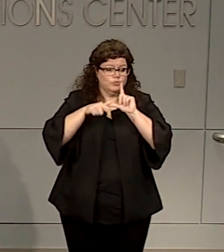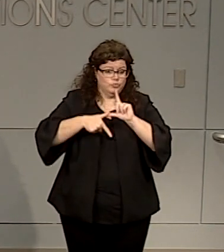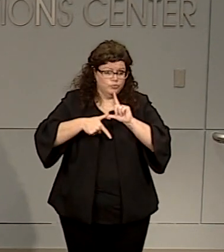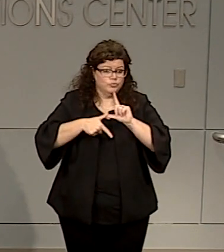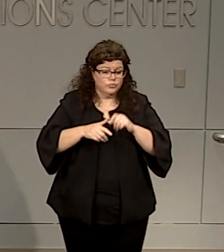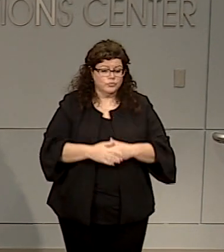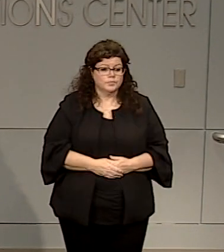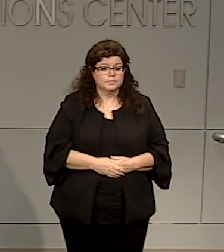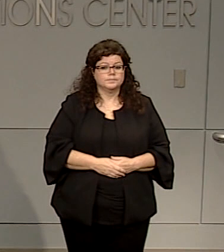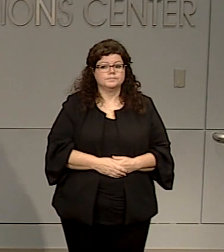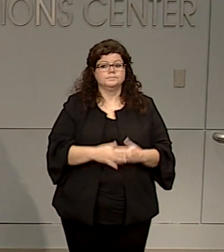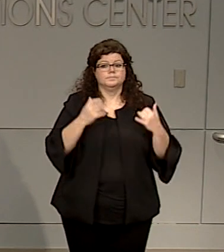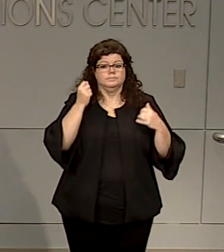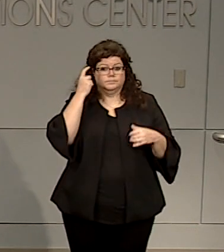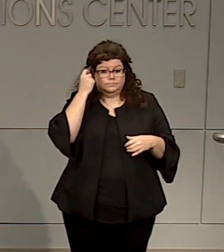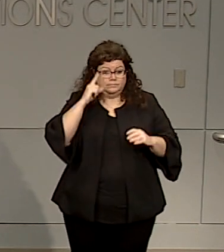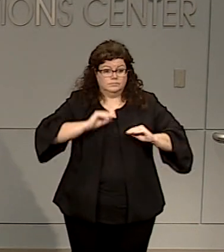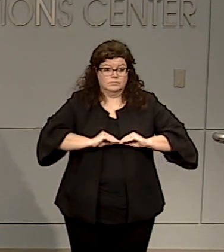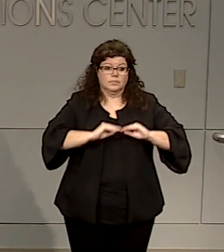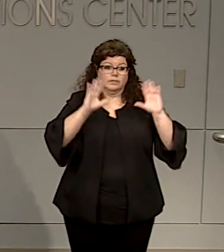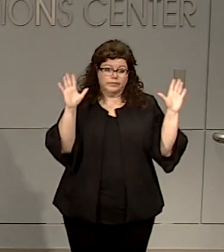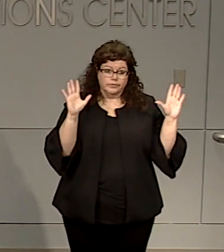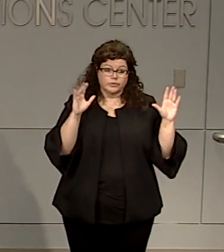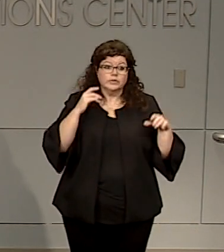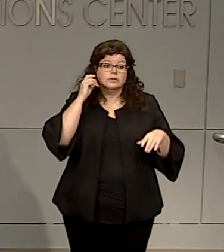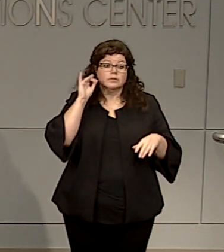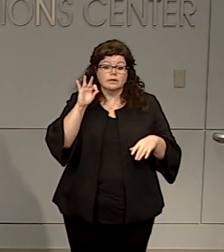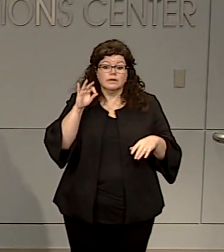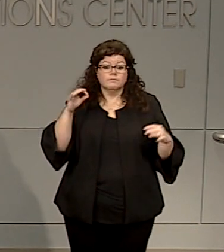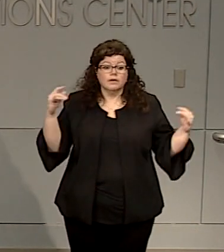manera segura, pero que quede claro cada reunión conlleva el